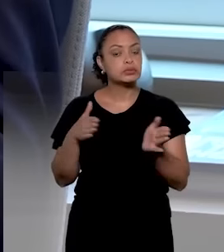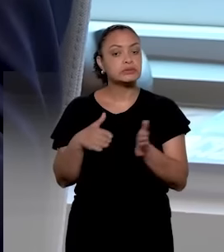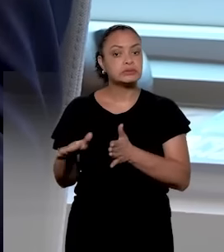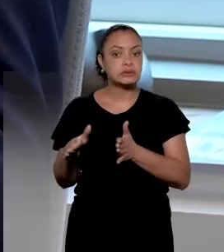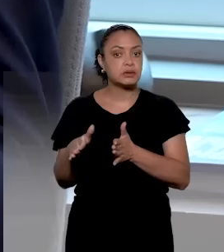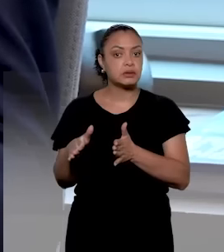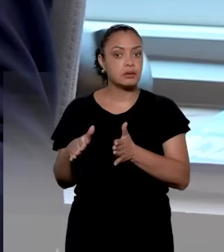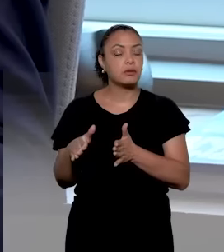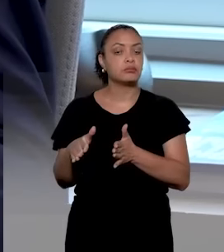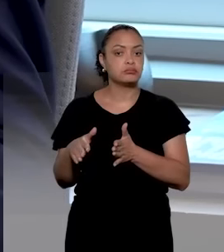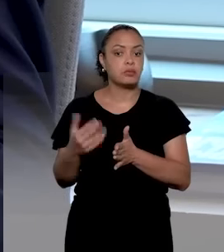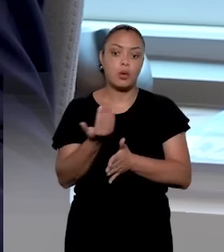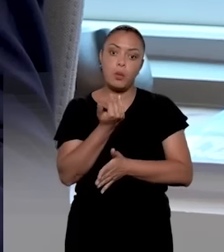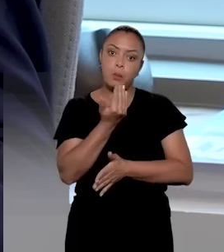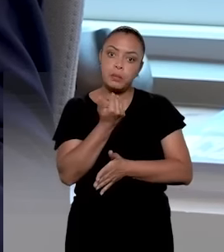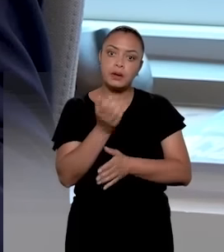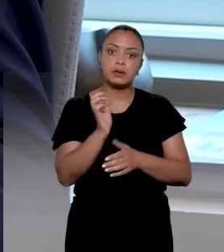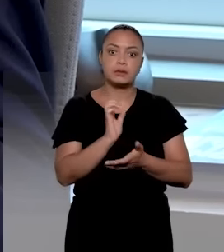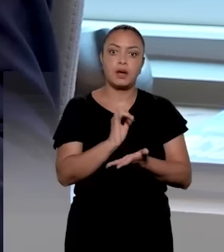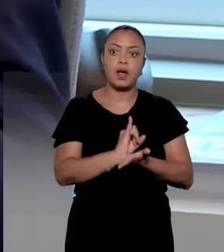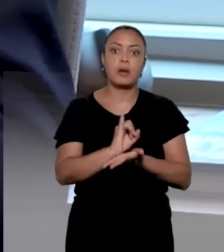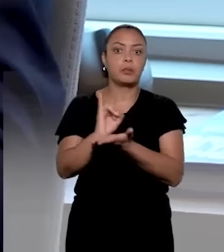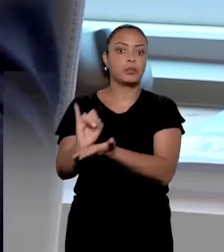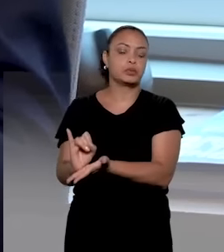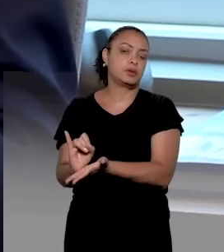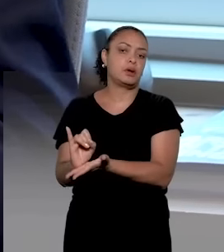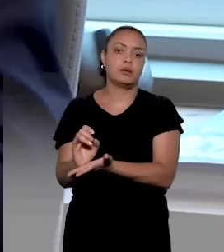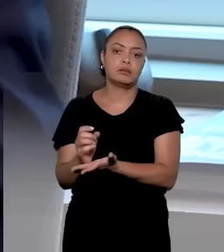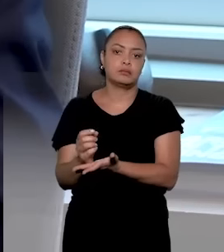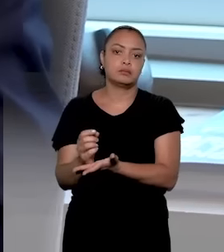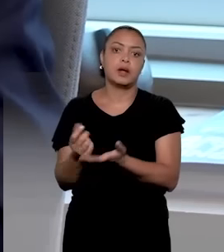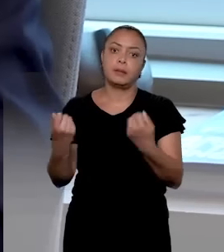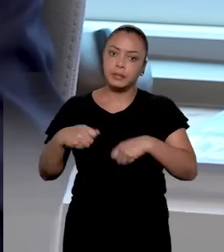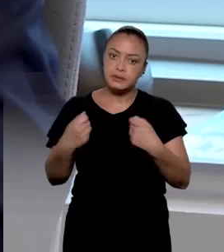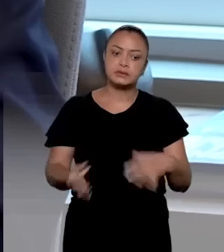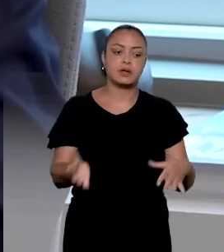desse tamanho importar comida, não tem cabimento. O que teve que fazer? Teve que plantar mais.